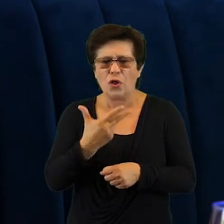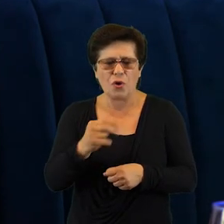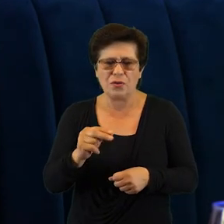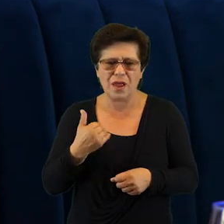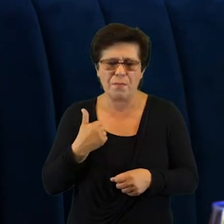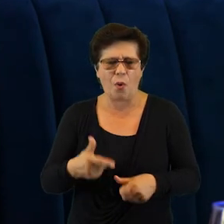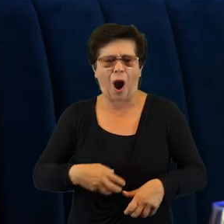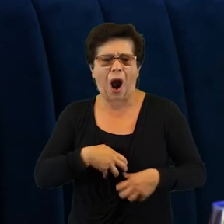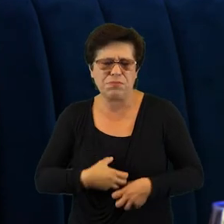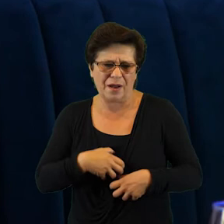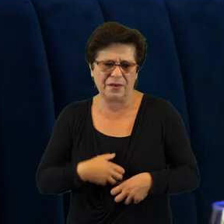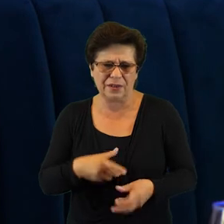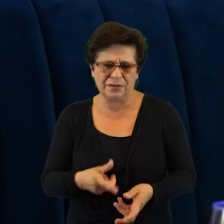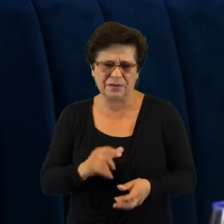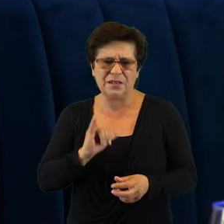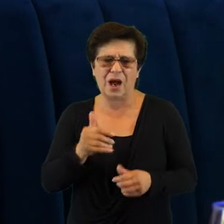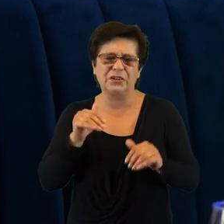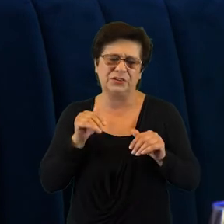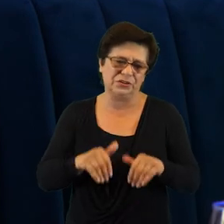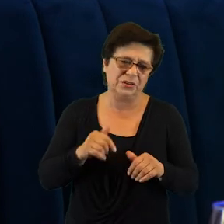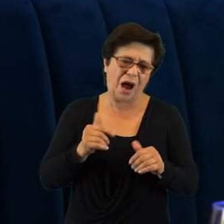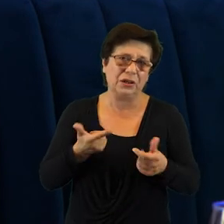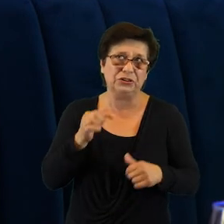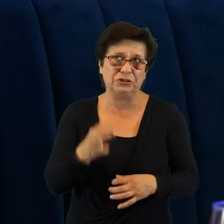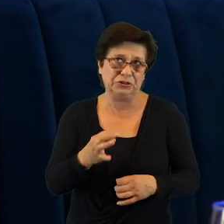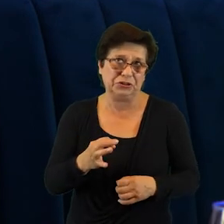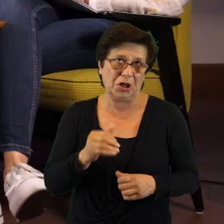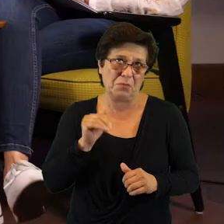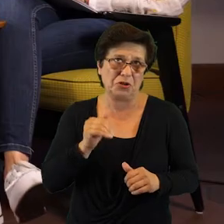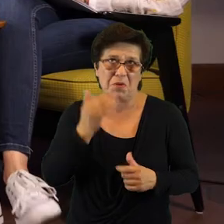W takim sensie, jak dzisiaj moglibyśmy o tym myśleć.